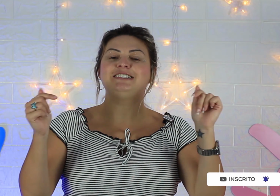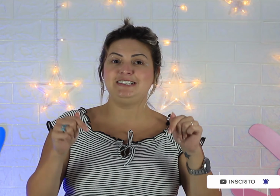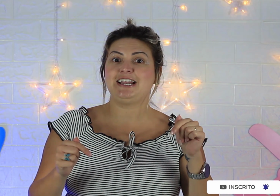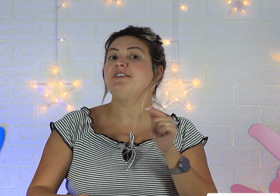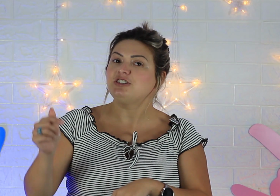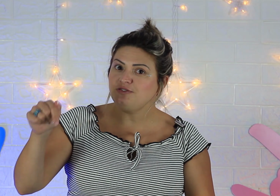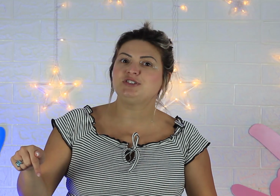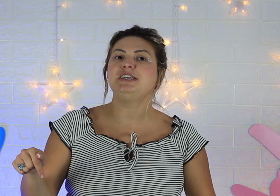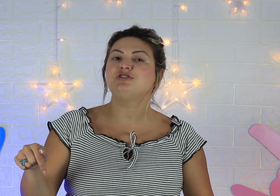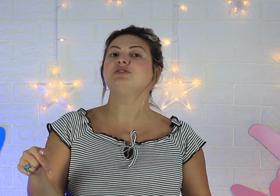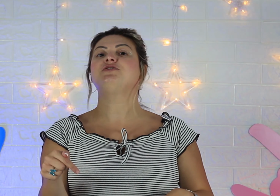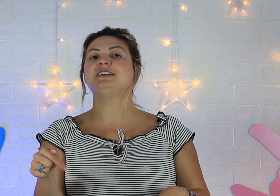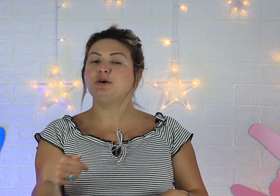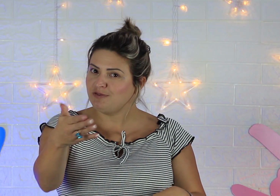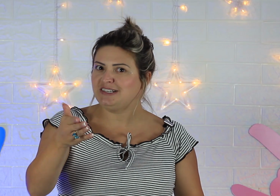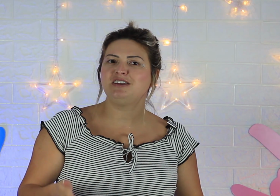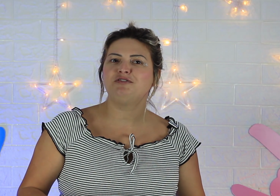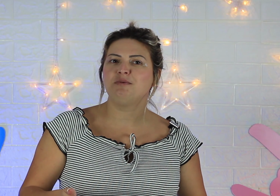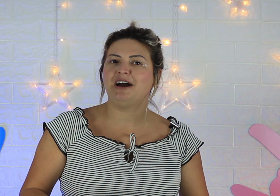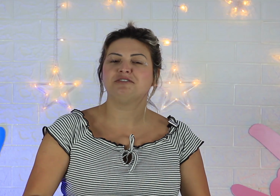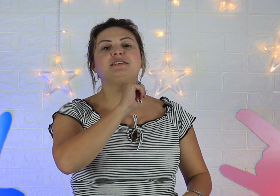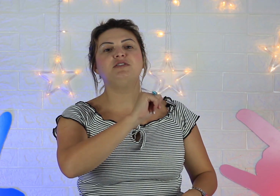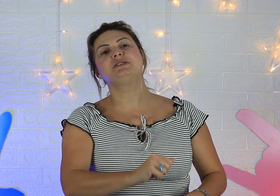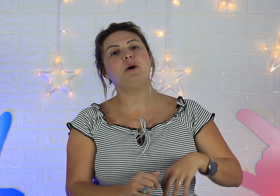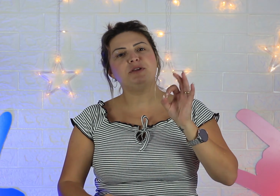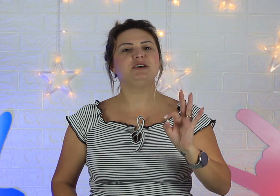de libra já se inscreve e ativa o Sininho de notificação para vocês terem informado Então vamos